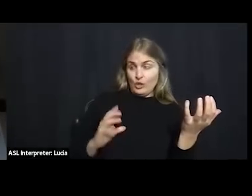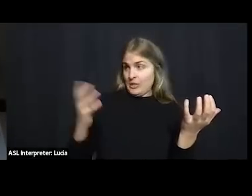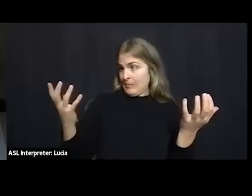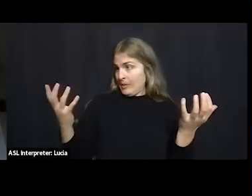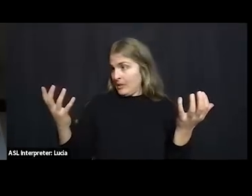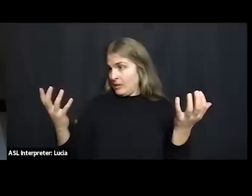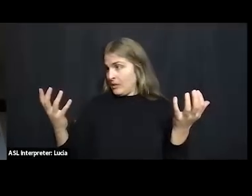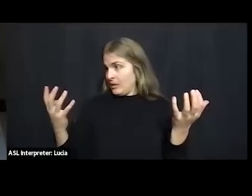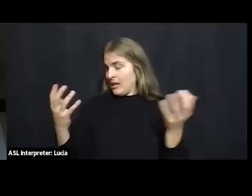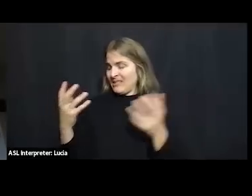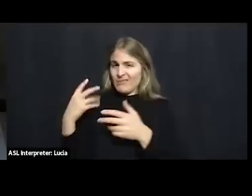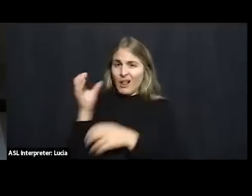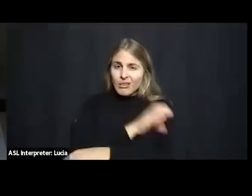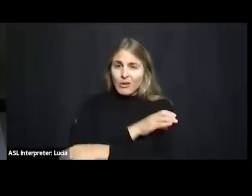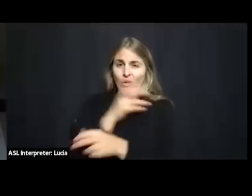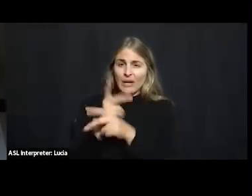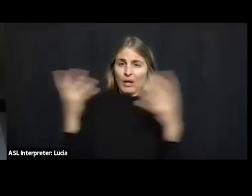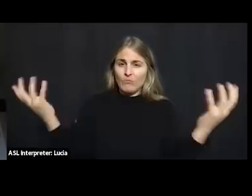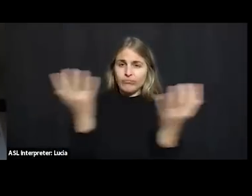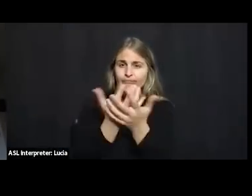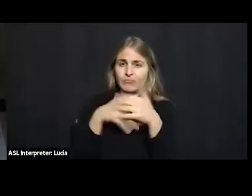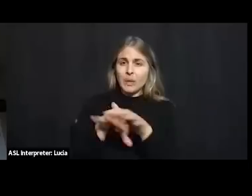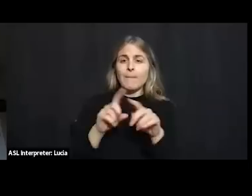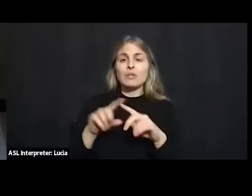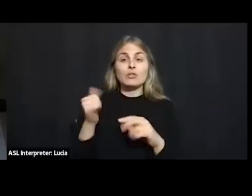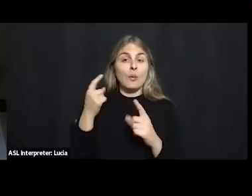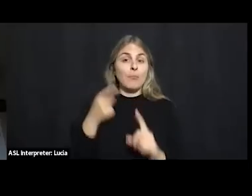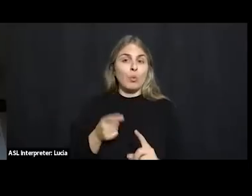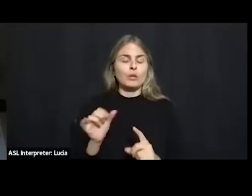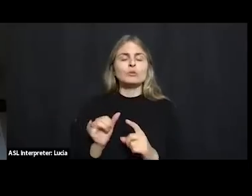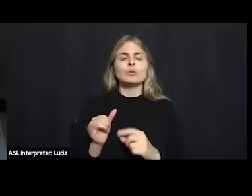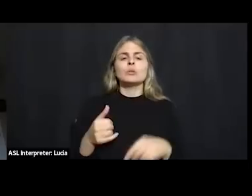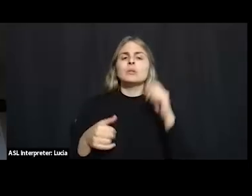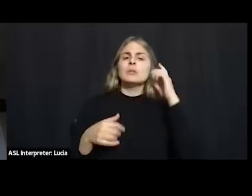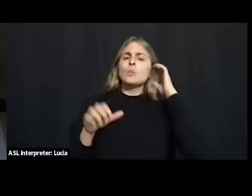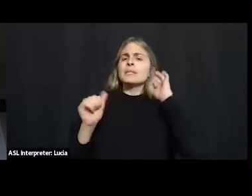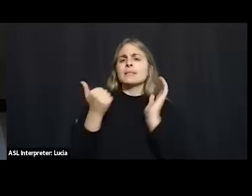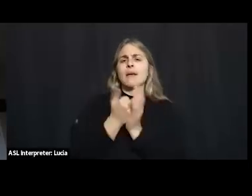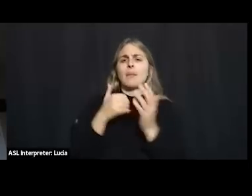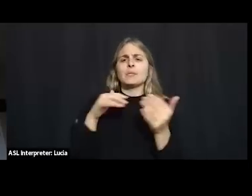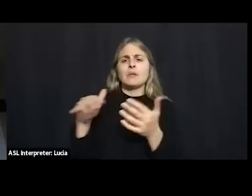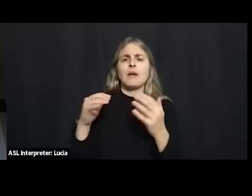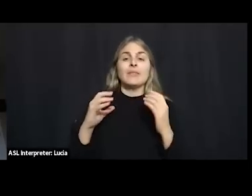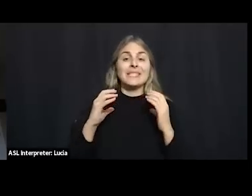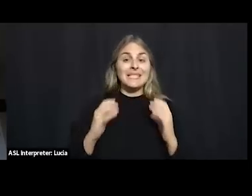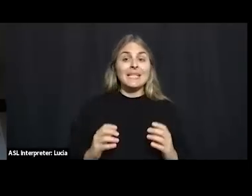Pero hay otro lado para los clínicos y la ciudadanía. Realizamos un estudio de actos de ciudadanía entre los clínicos